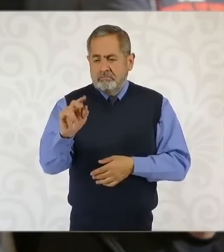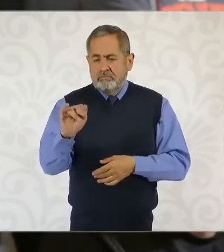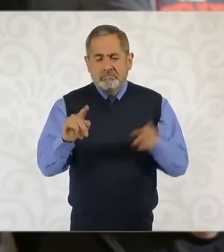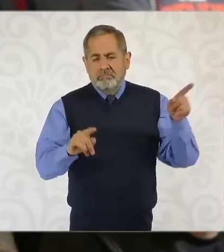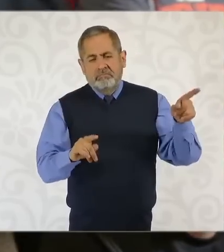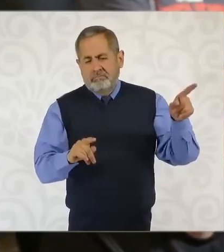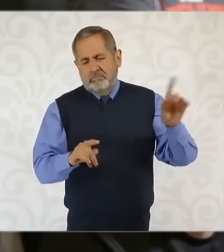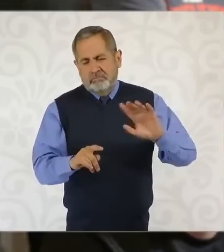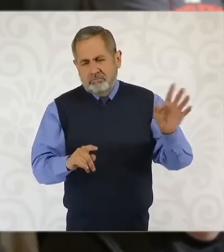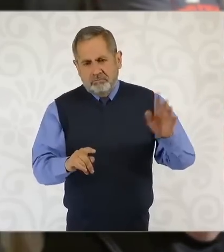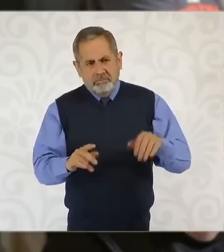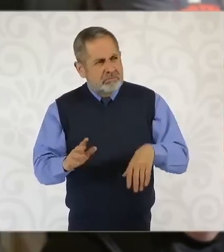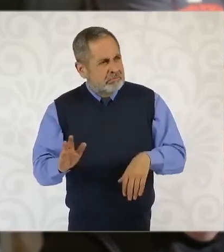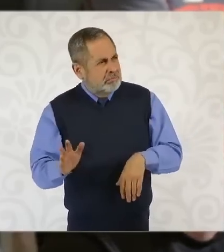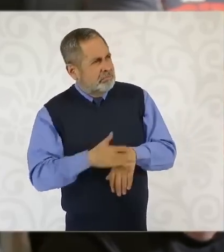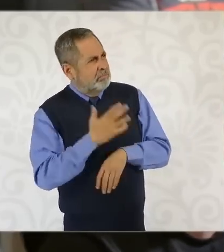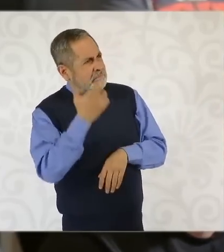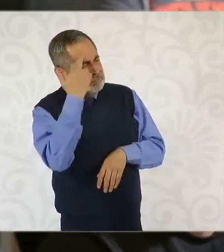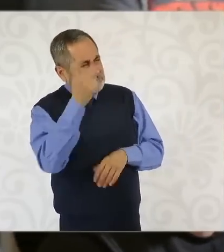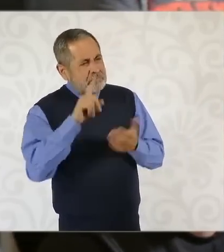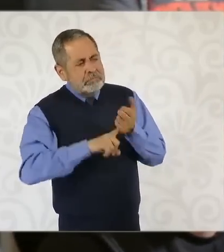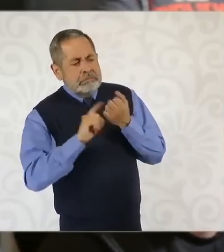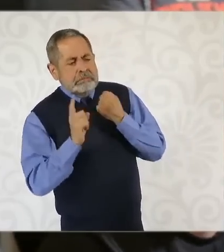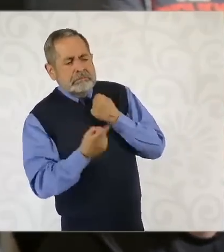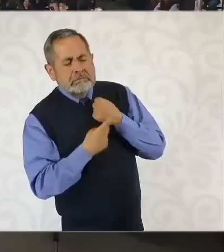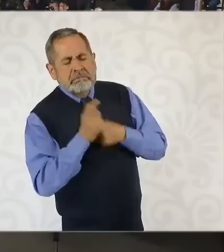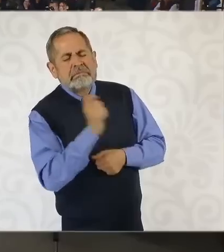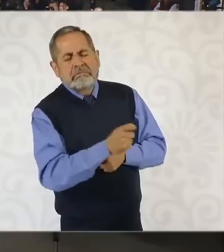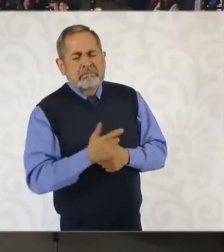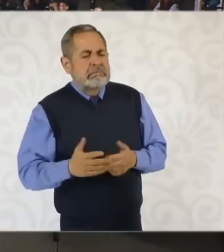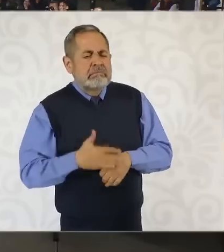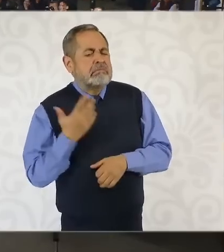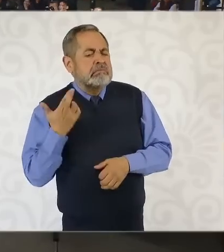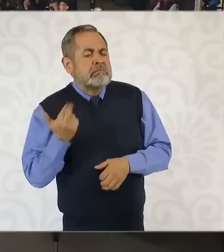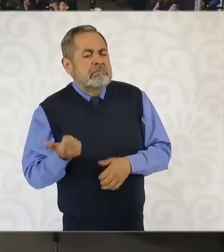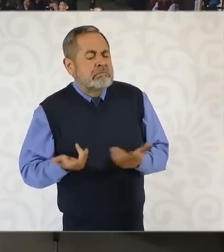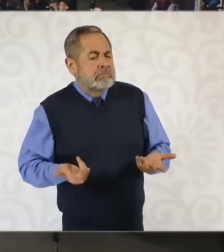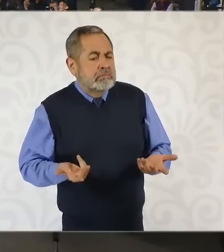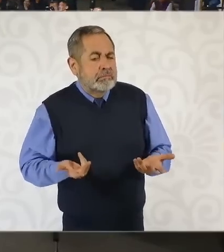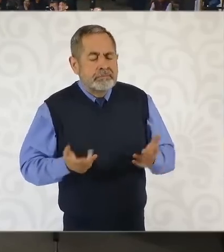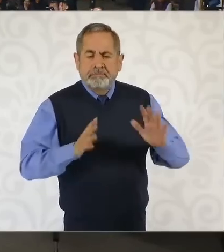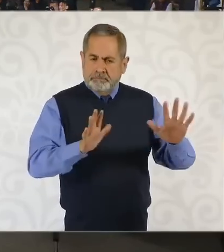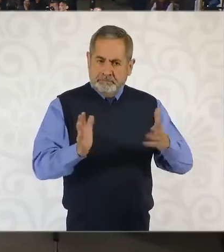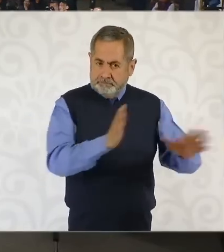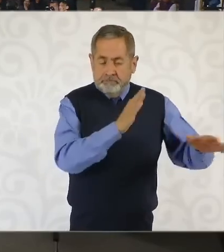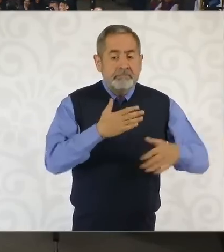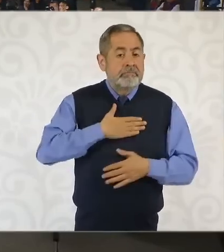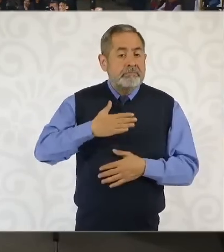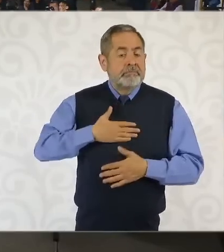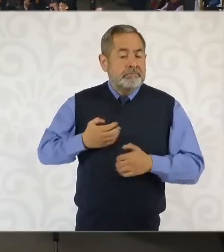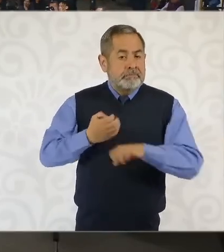como pregunta como otro otra pregunta A parte y en mi en mi estado Quintana ro tenemos mucha relación